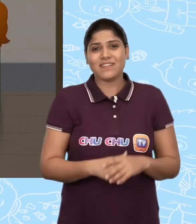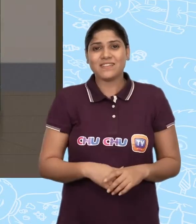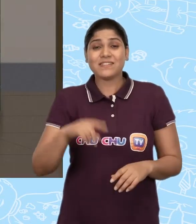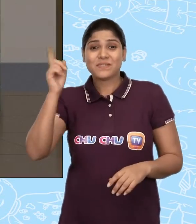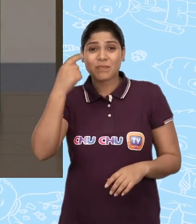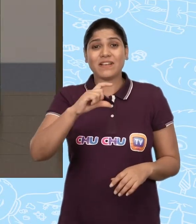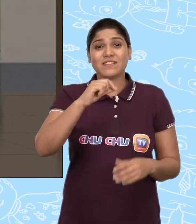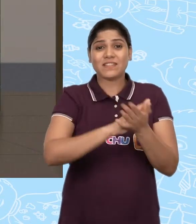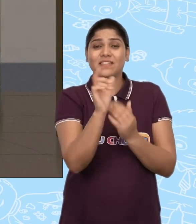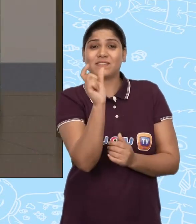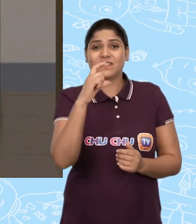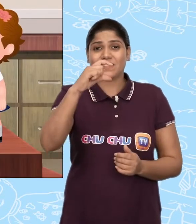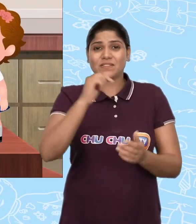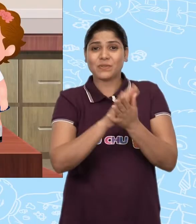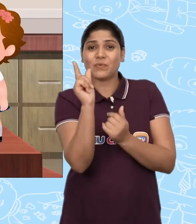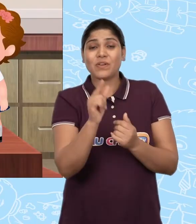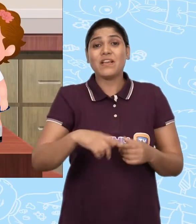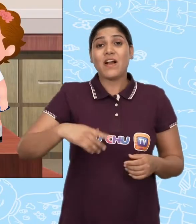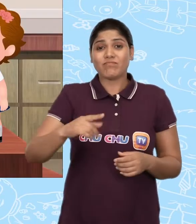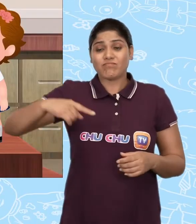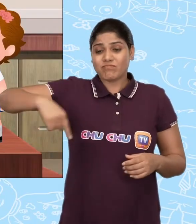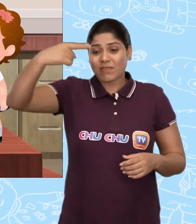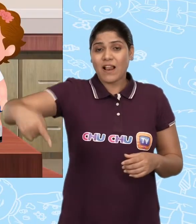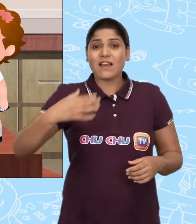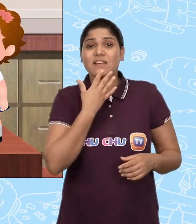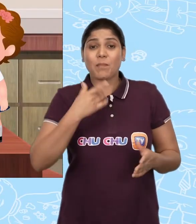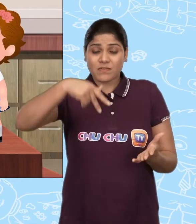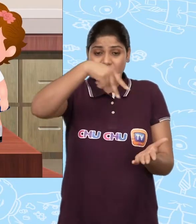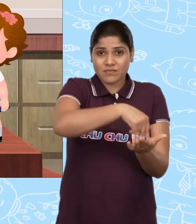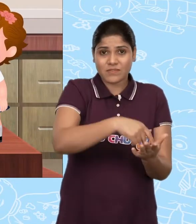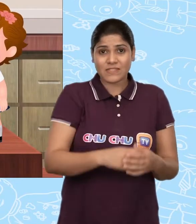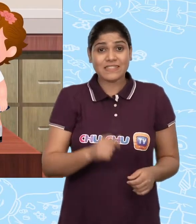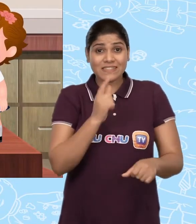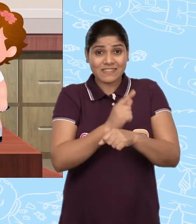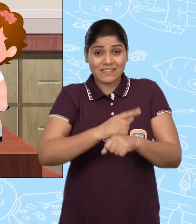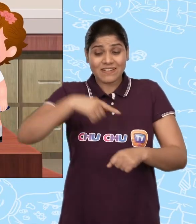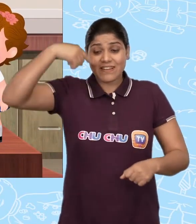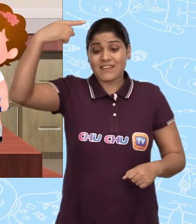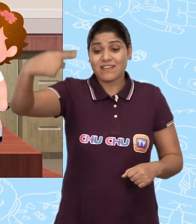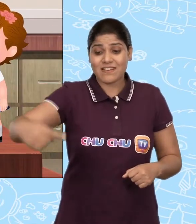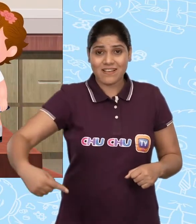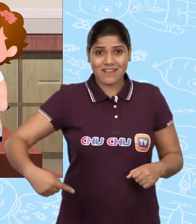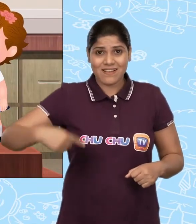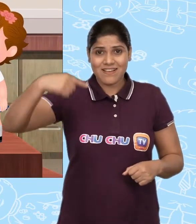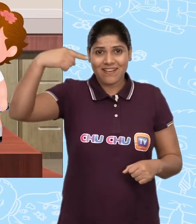सबसे पहले ChuChu रंगीन पहिये के पास पहुँची Miss Dorothy ने पहिये को घुमाया